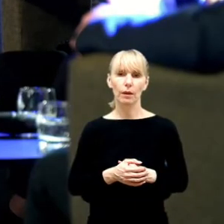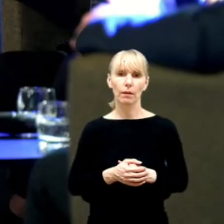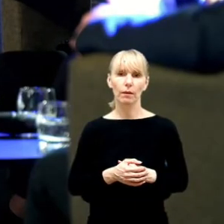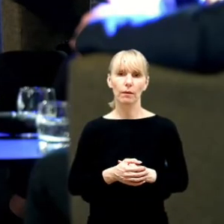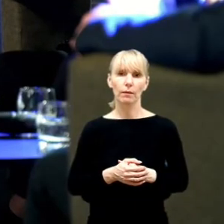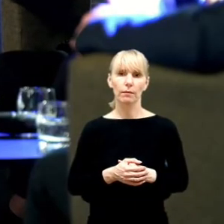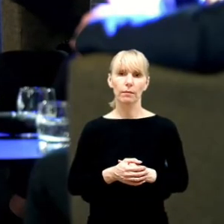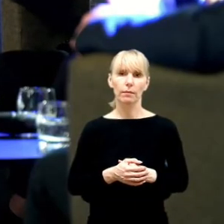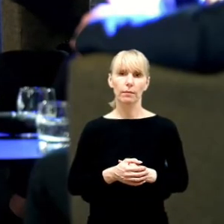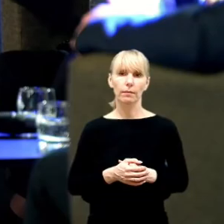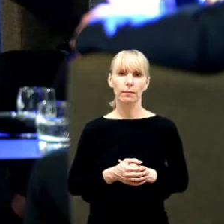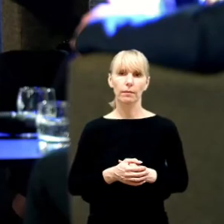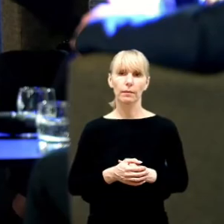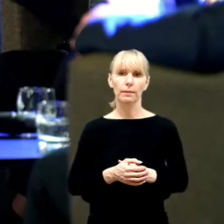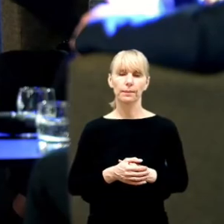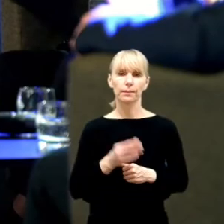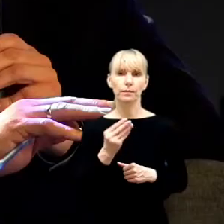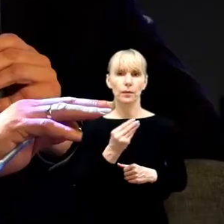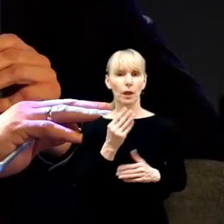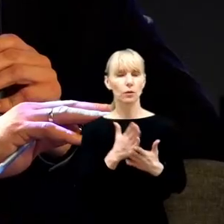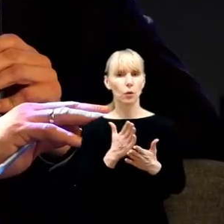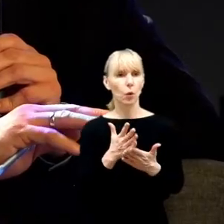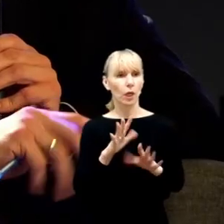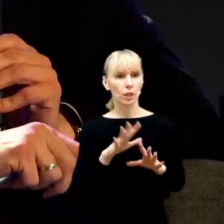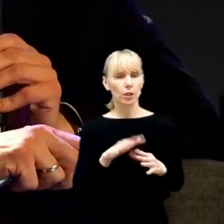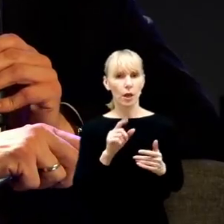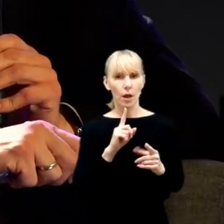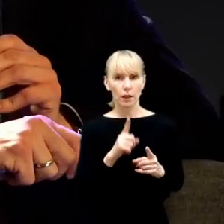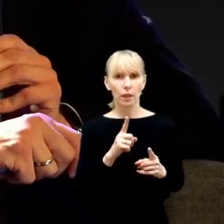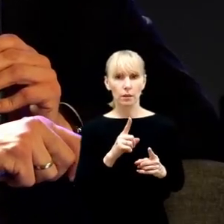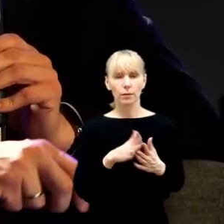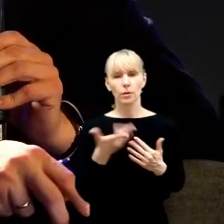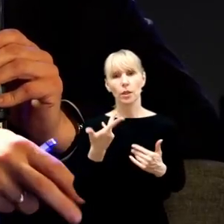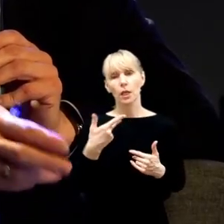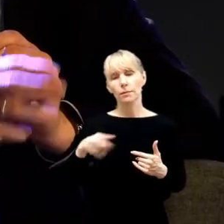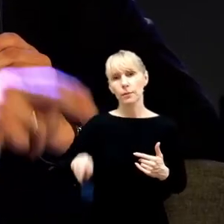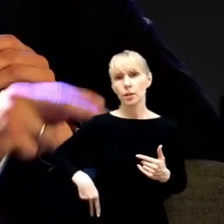to tutaj wstrzymałbym się do ogłoszenia naboru przez ministra Rozwoju i Technologii,